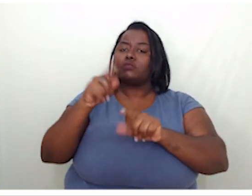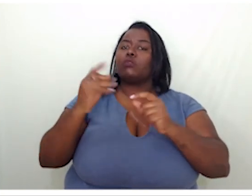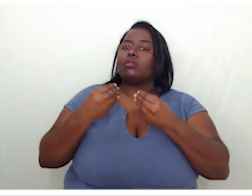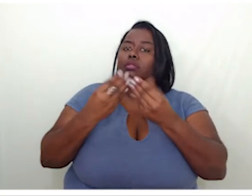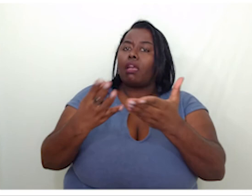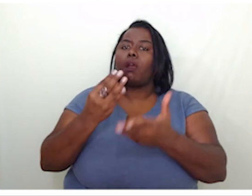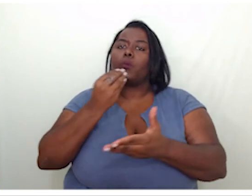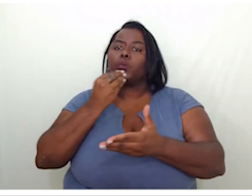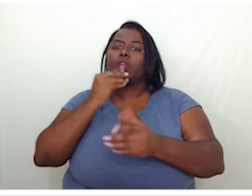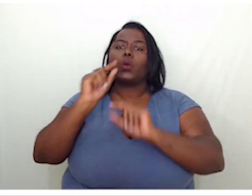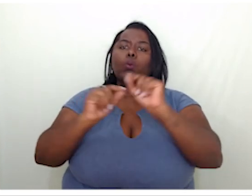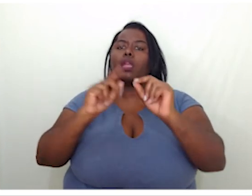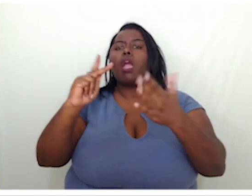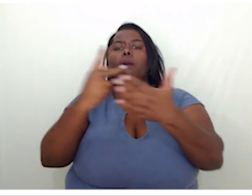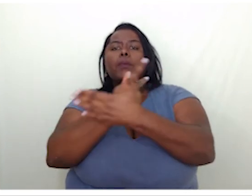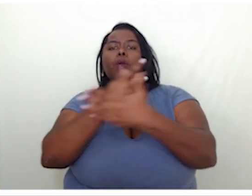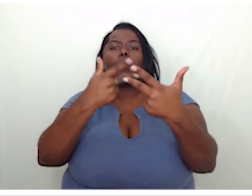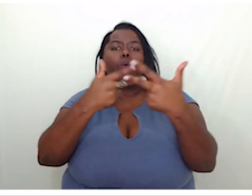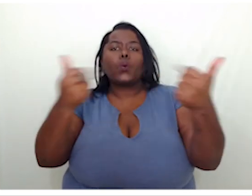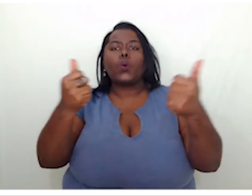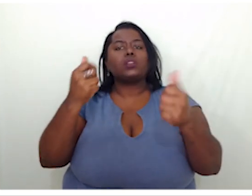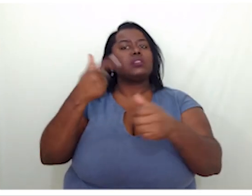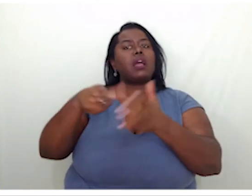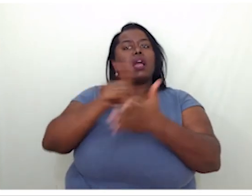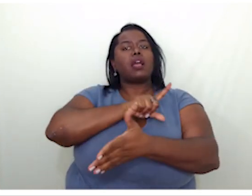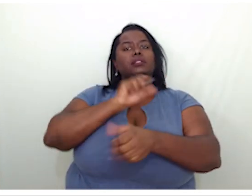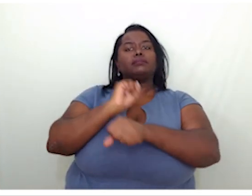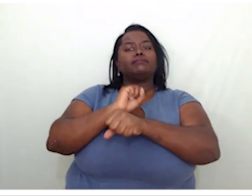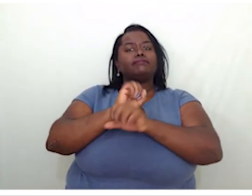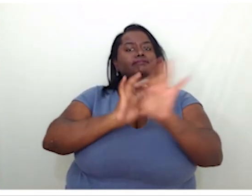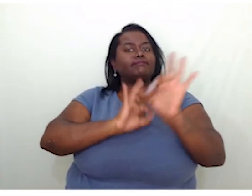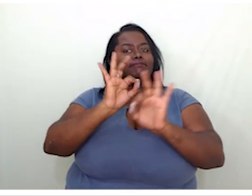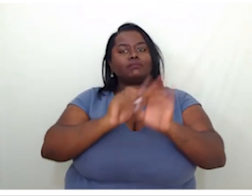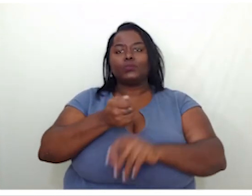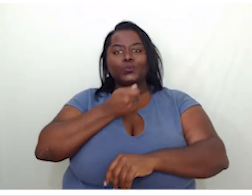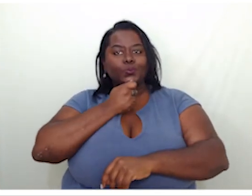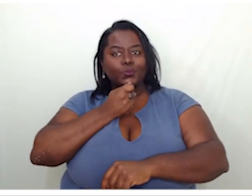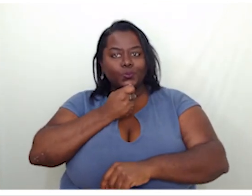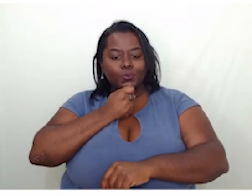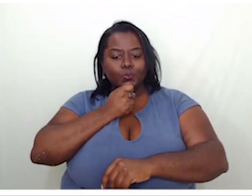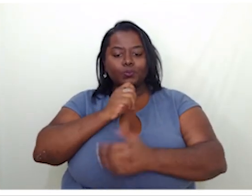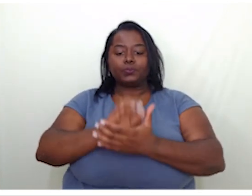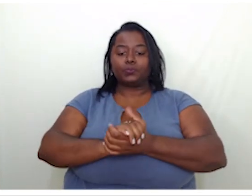y aplicaciones para regular actividades propias, de otros y colectivas,